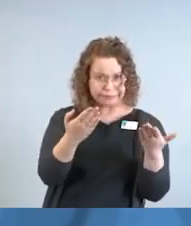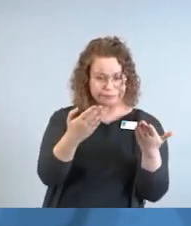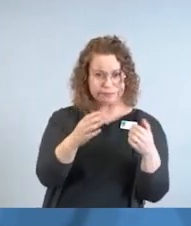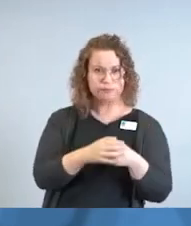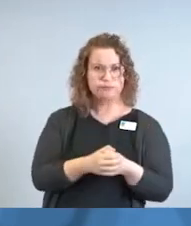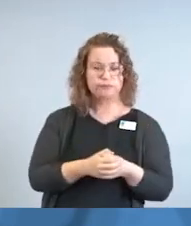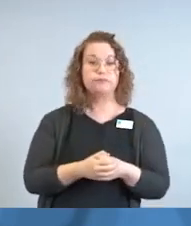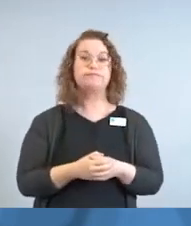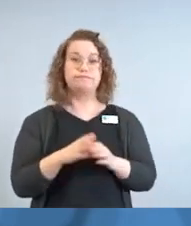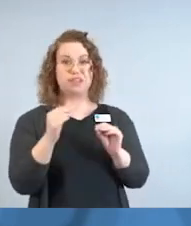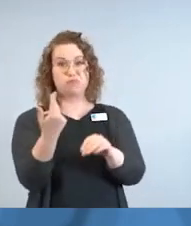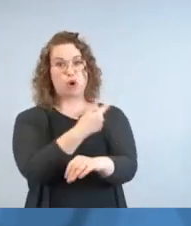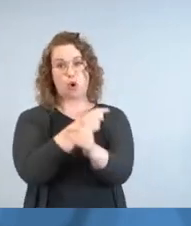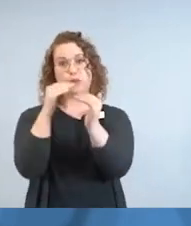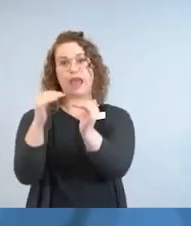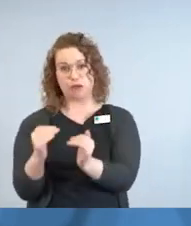Rokotusjärjestykseen viitaten.